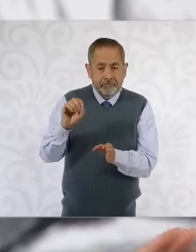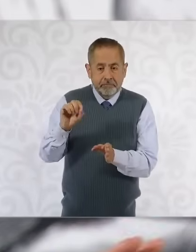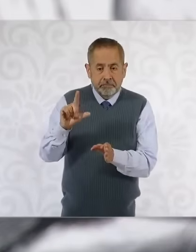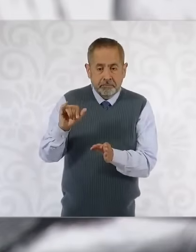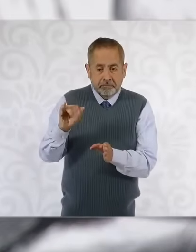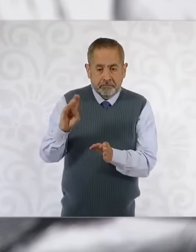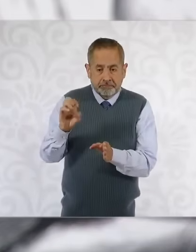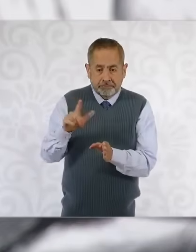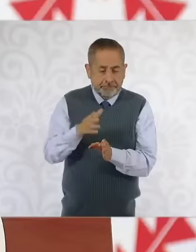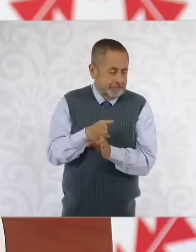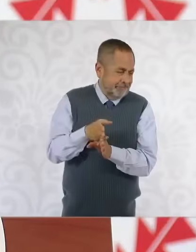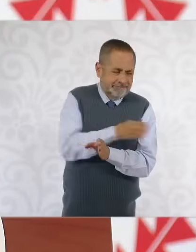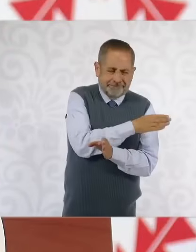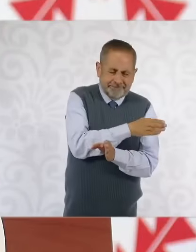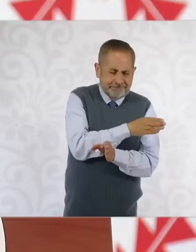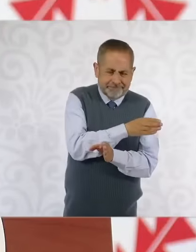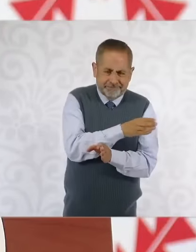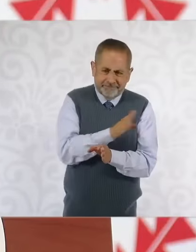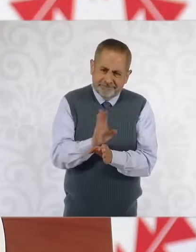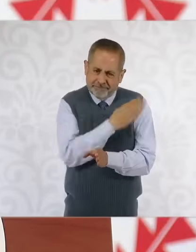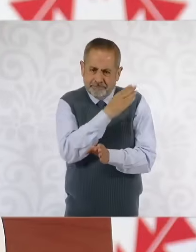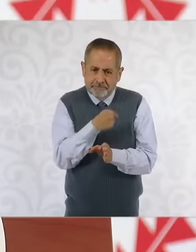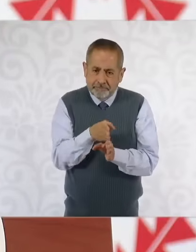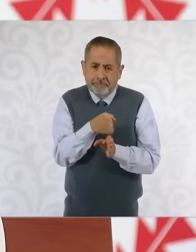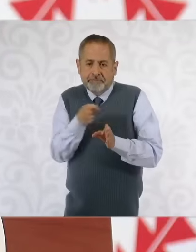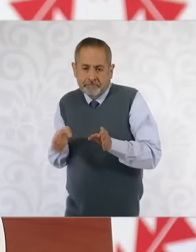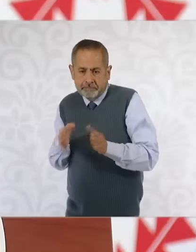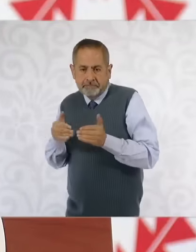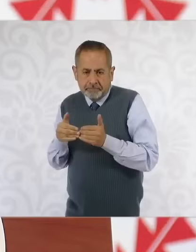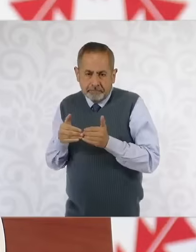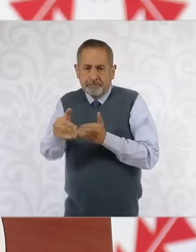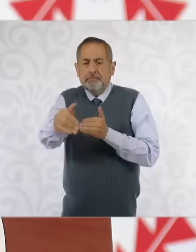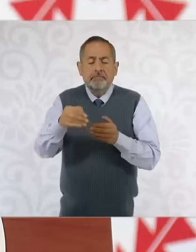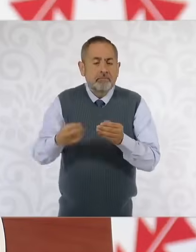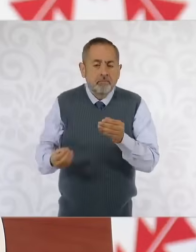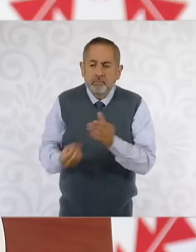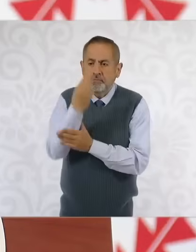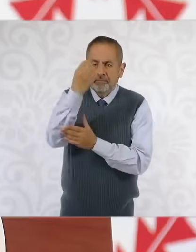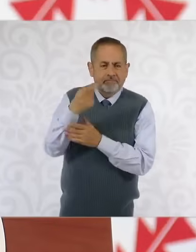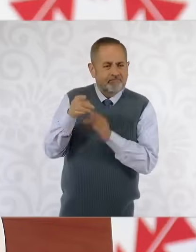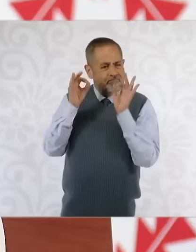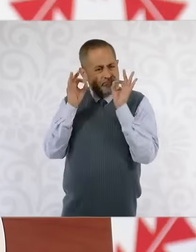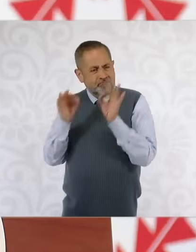moral a la cuarta transformación y a la recuperación de los derechos del pueblo